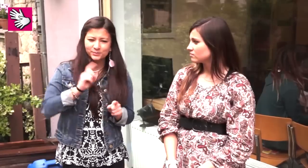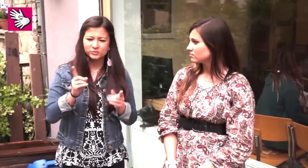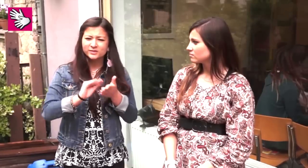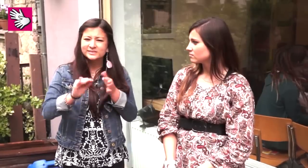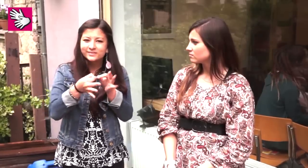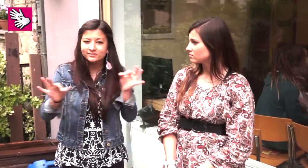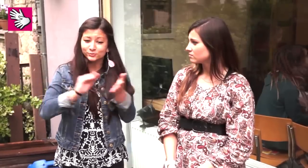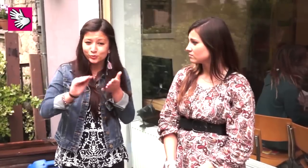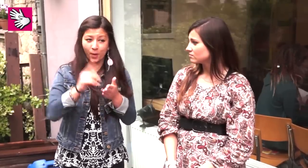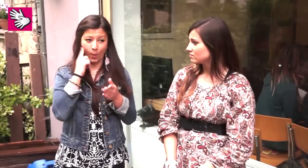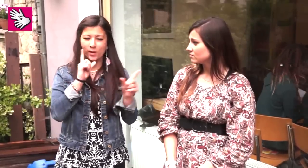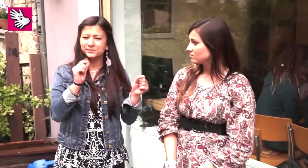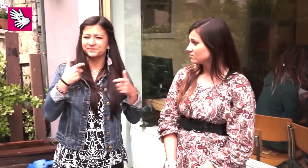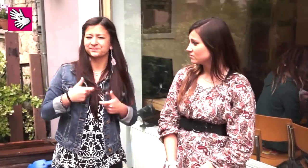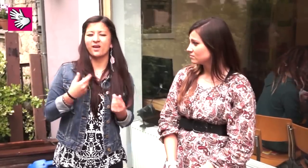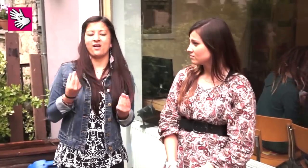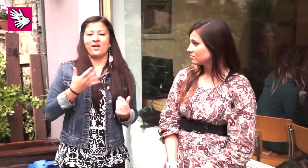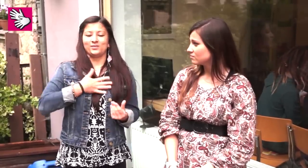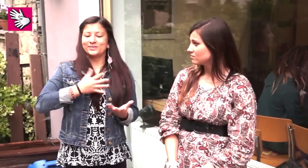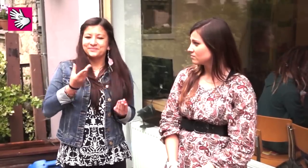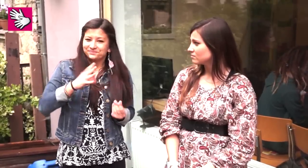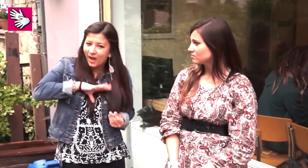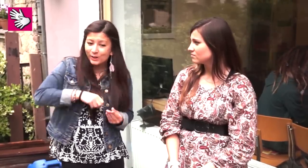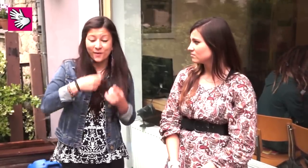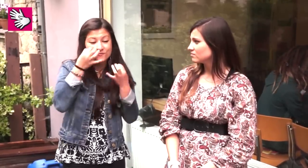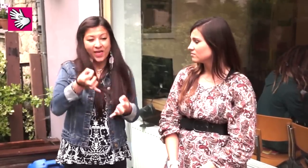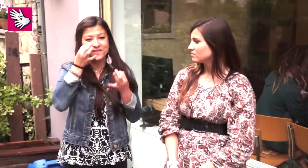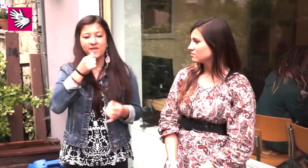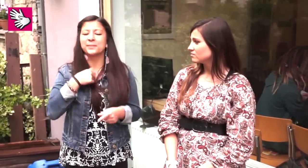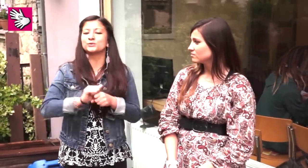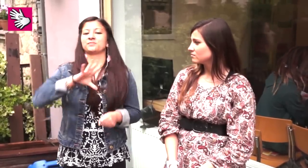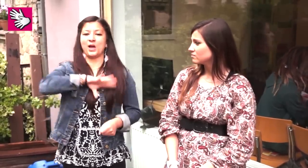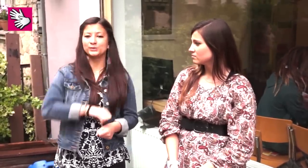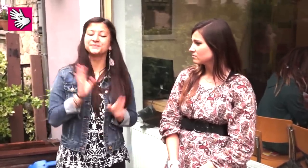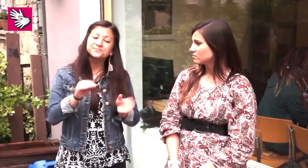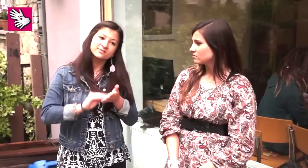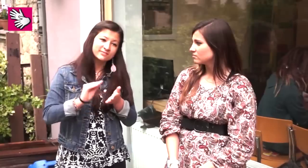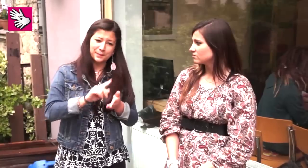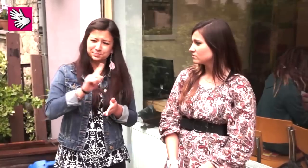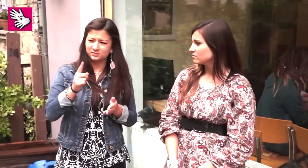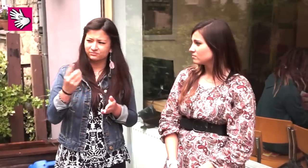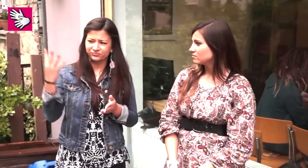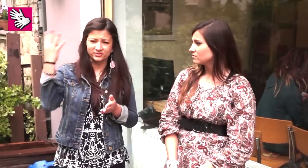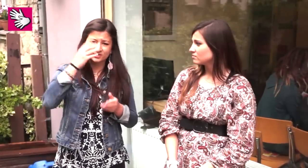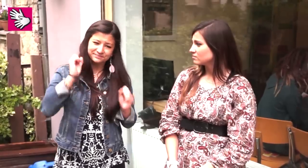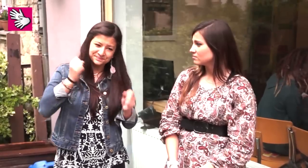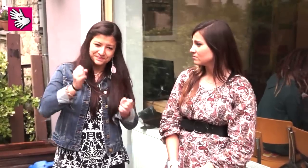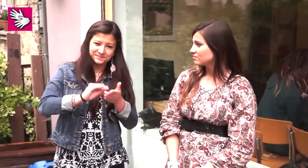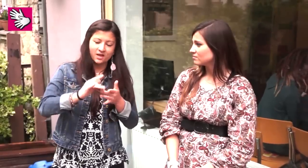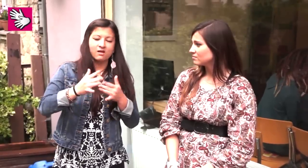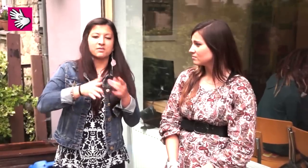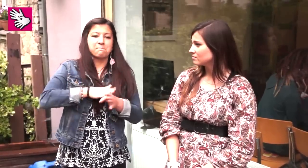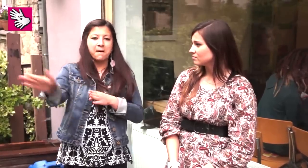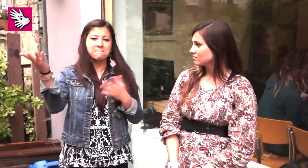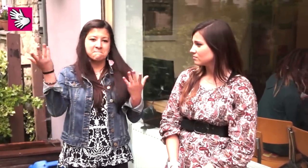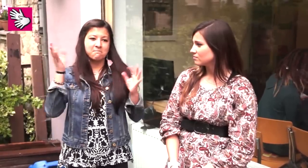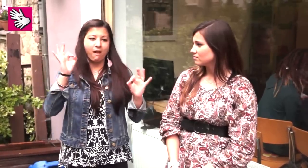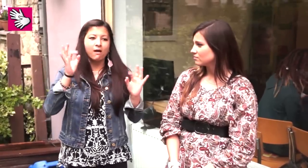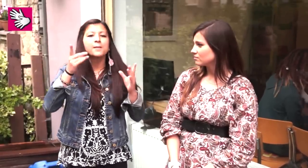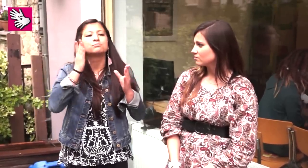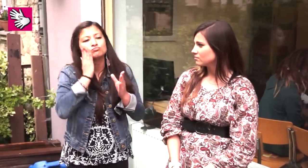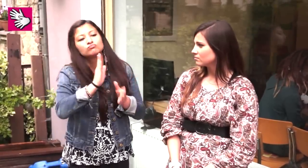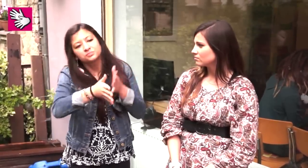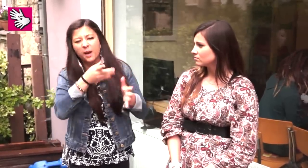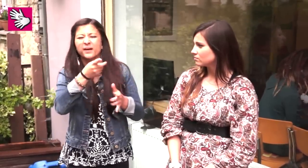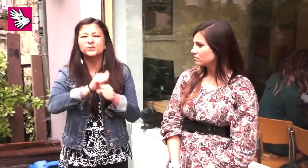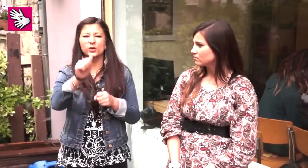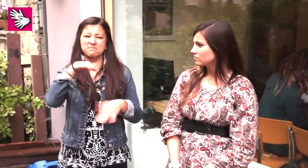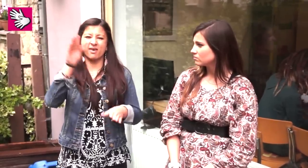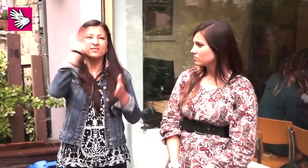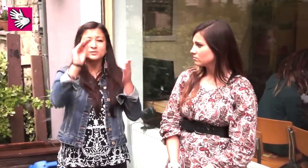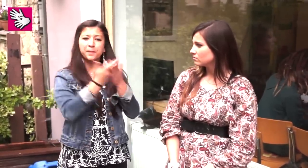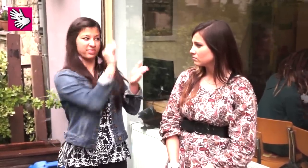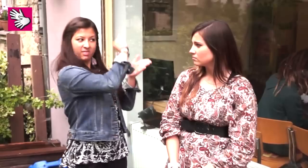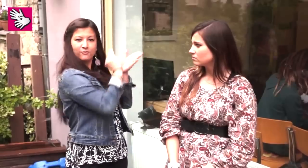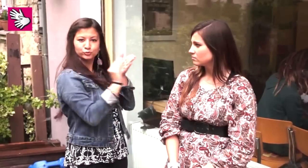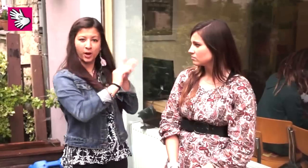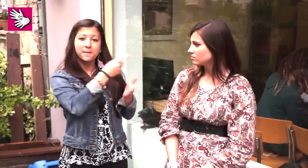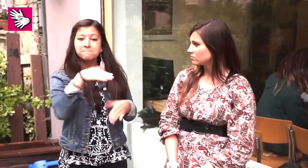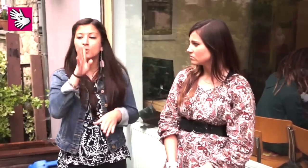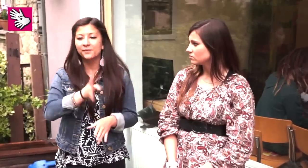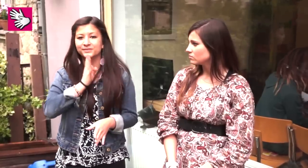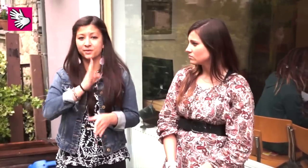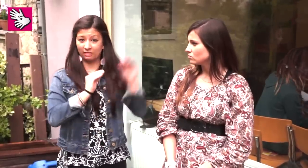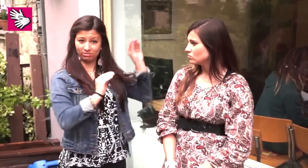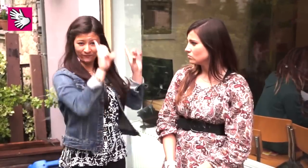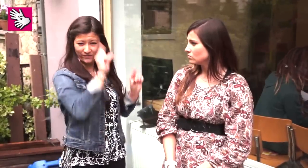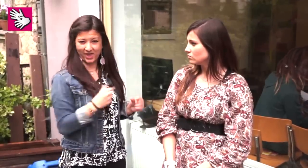lautsprachlich abgehalten wurde und ich nicht viel mitbekam, z.B. wenn die Lehrerin sich zur Tafel umgedreht hat und